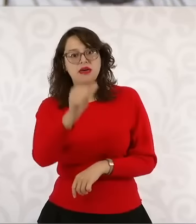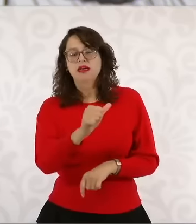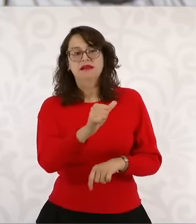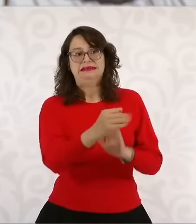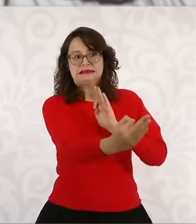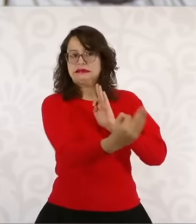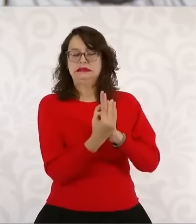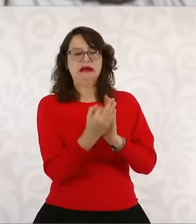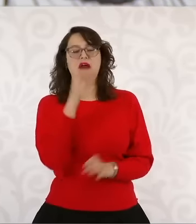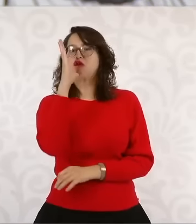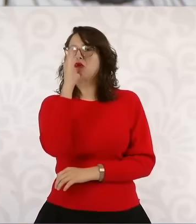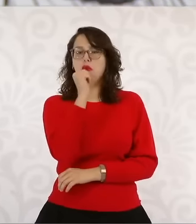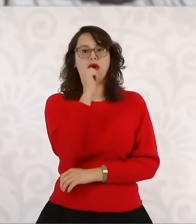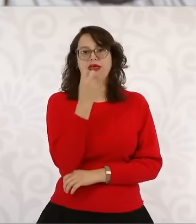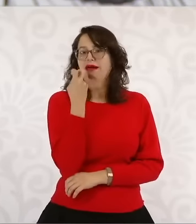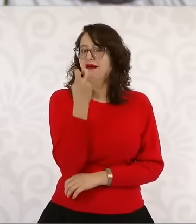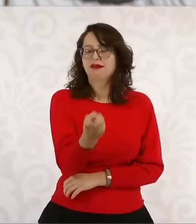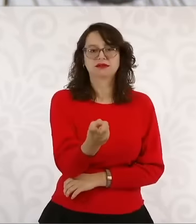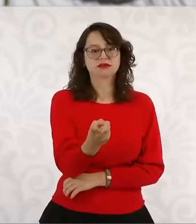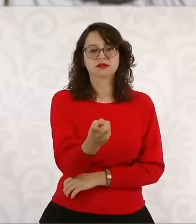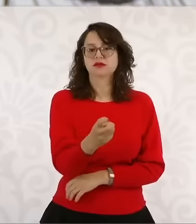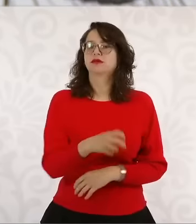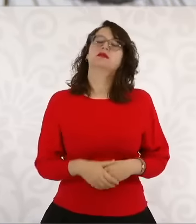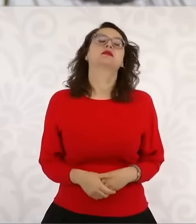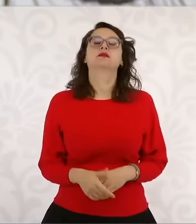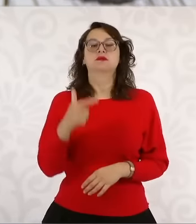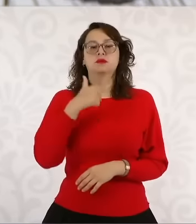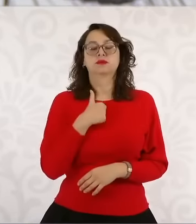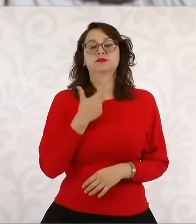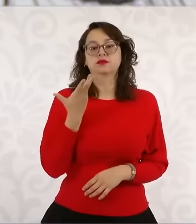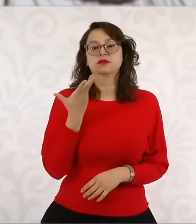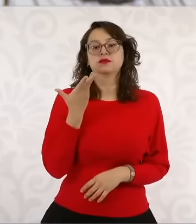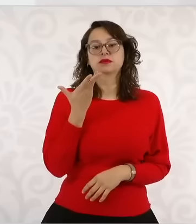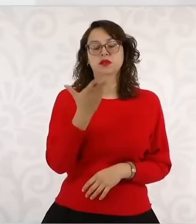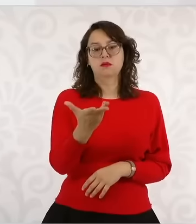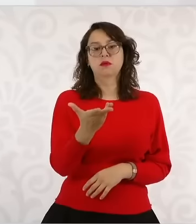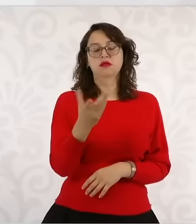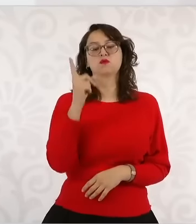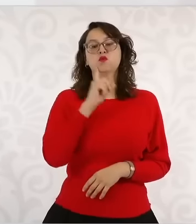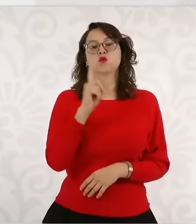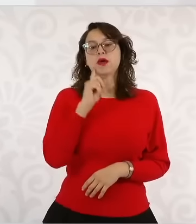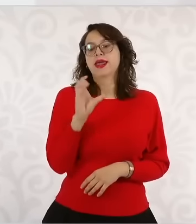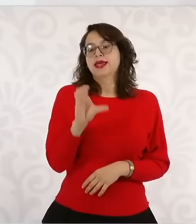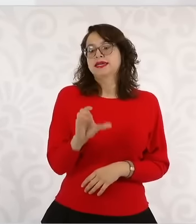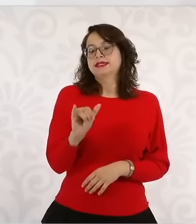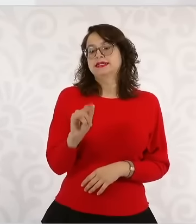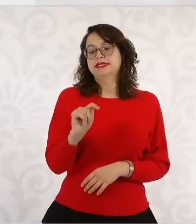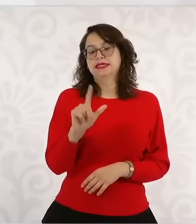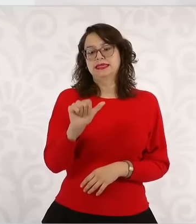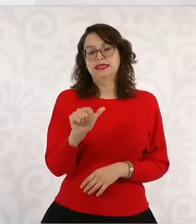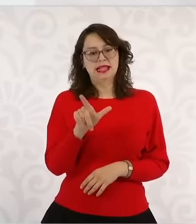eso no puede ocurrir. Entonces le pedí a Sitlali, ya lo vamos a presentar, primero que revisemos